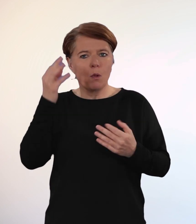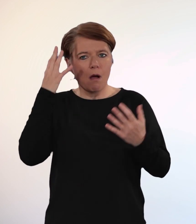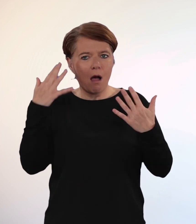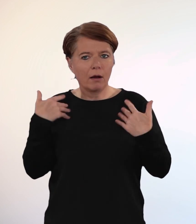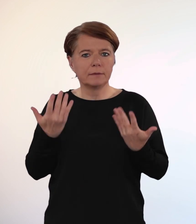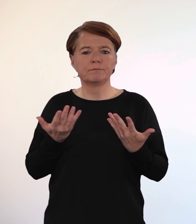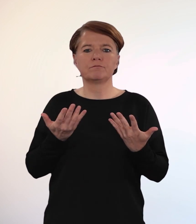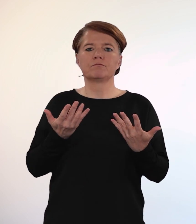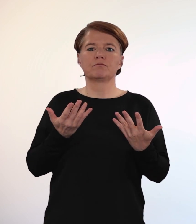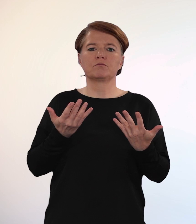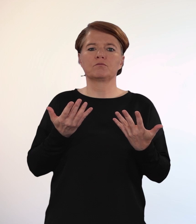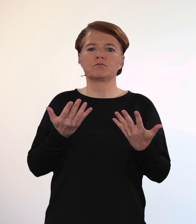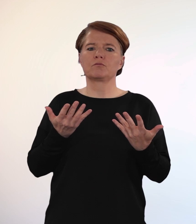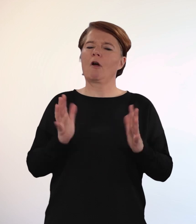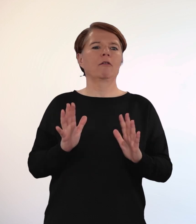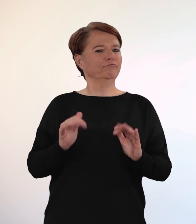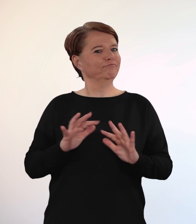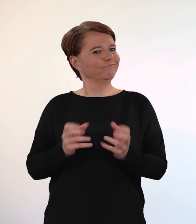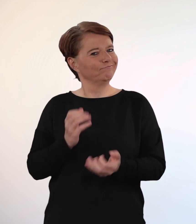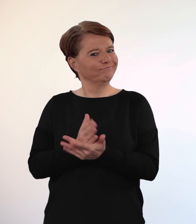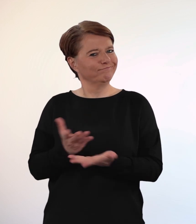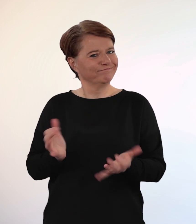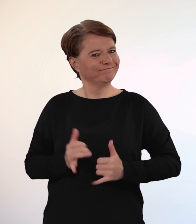Und ähm...genau das wars.